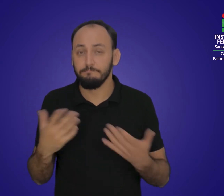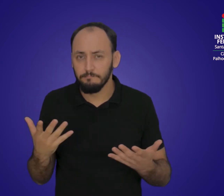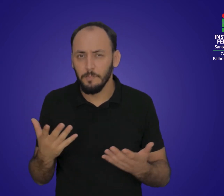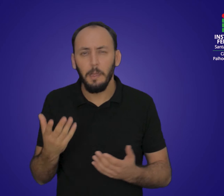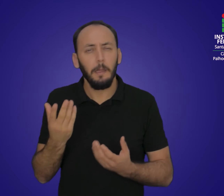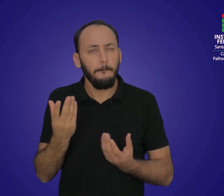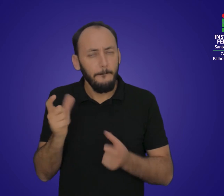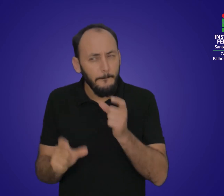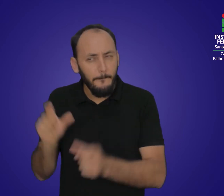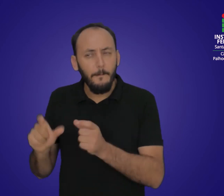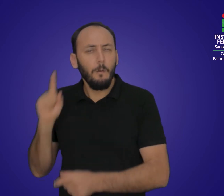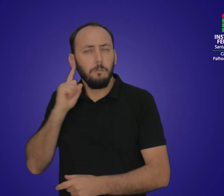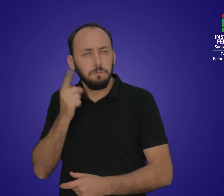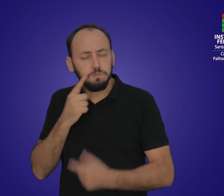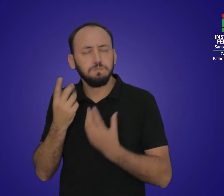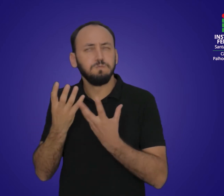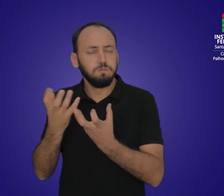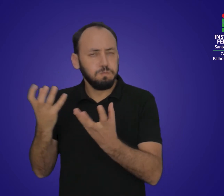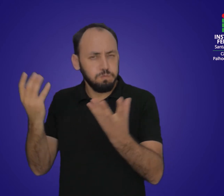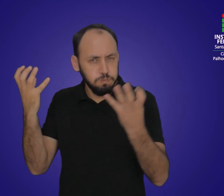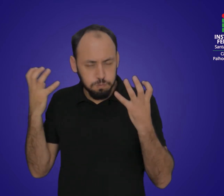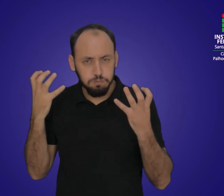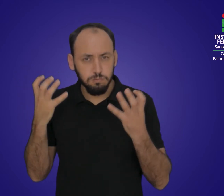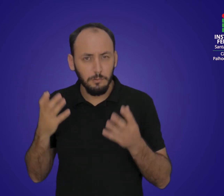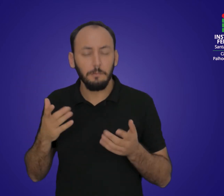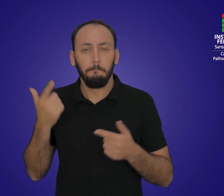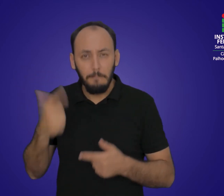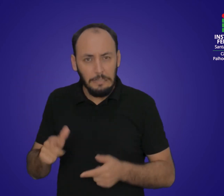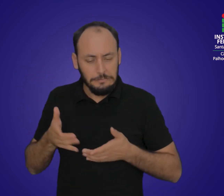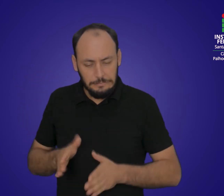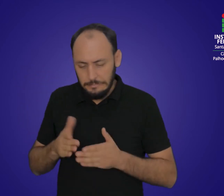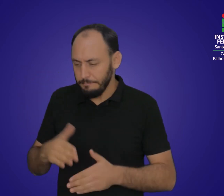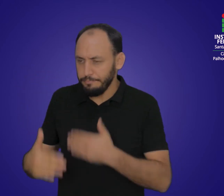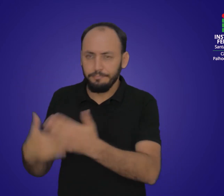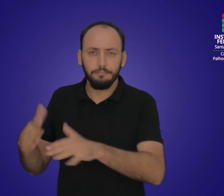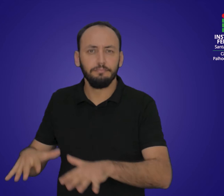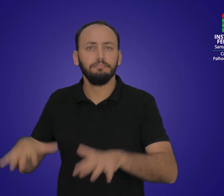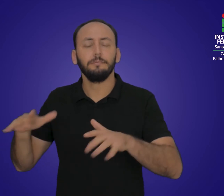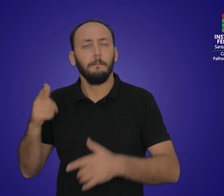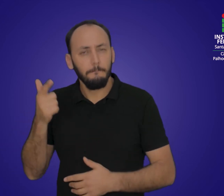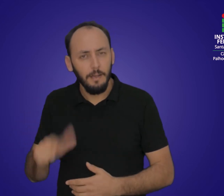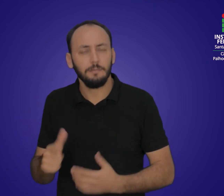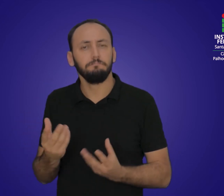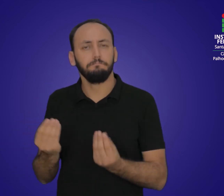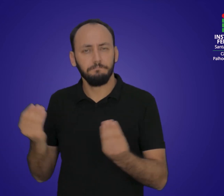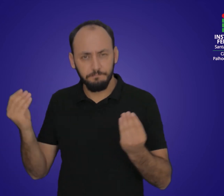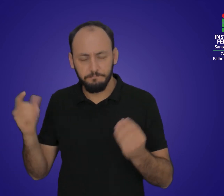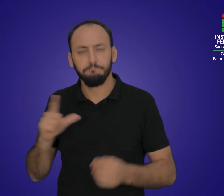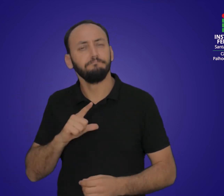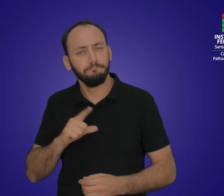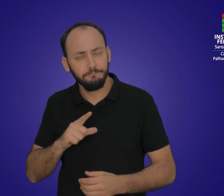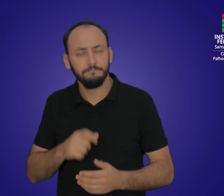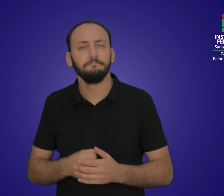Isso mostra que existem muitas pessoas surdas,